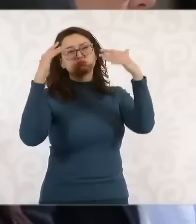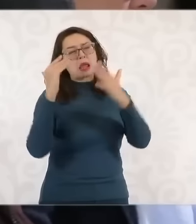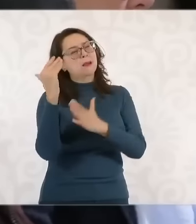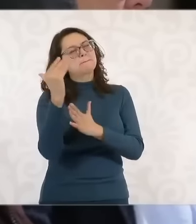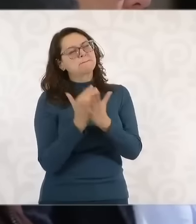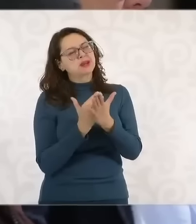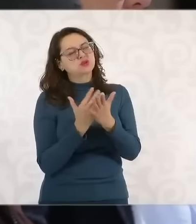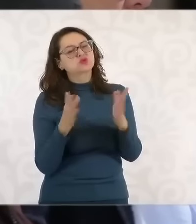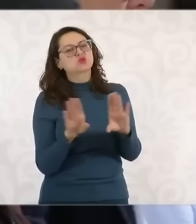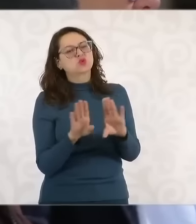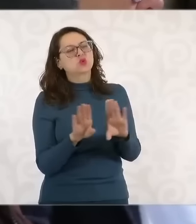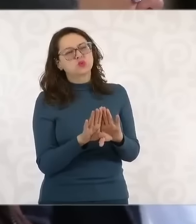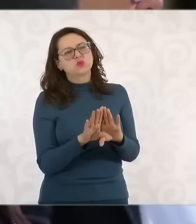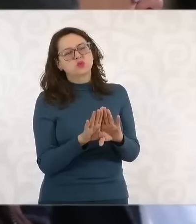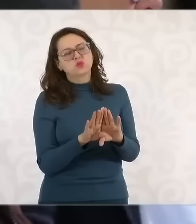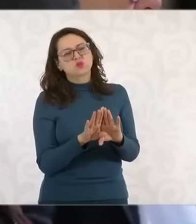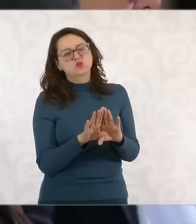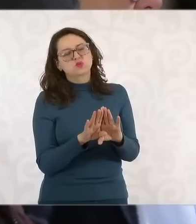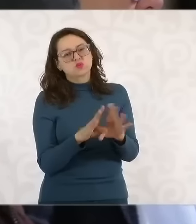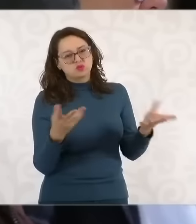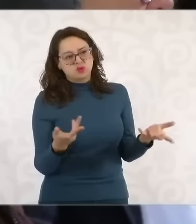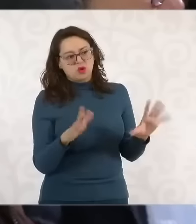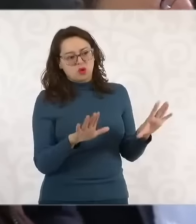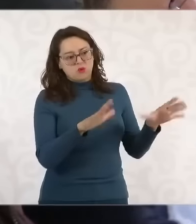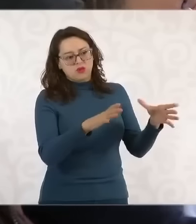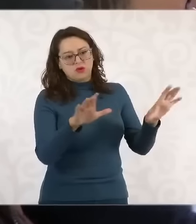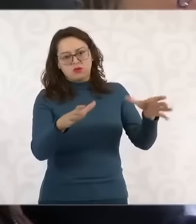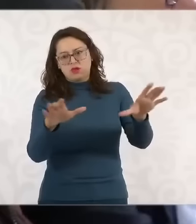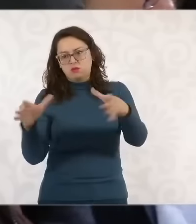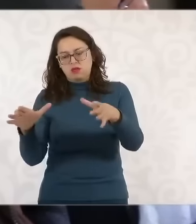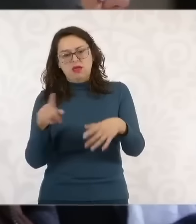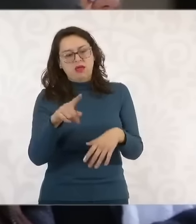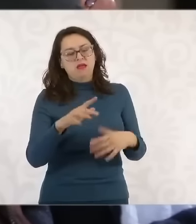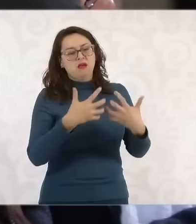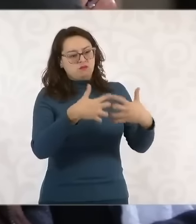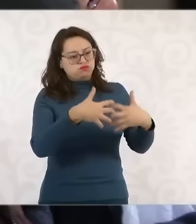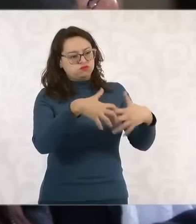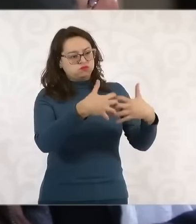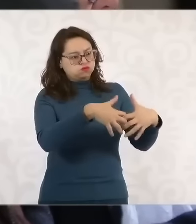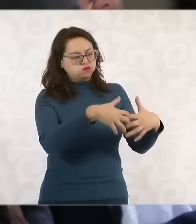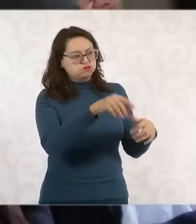en pues las en las comunidades donde se instalan y también qué digamos qué beneficios tiene la